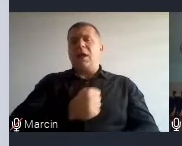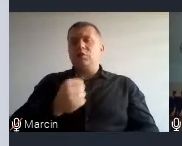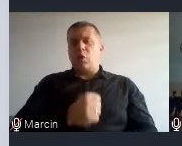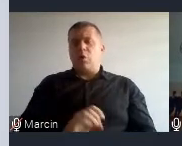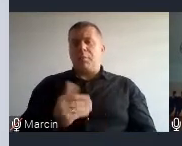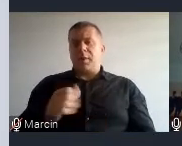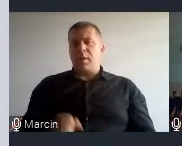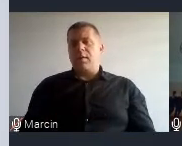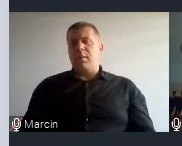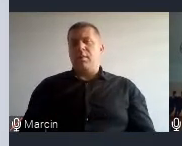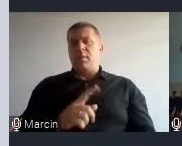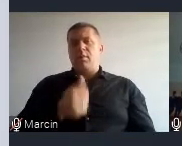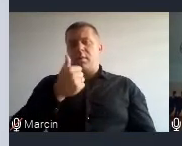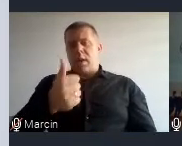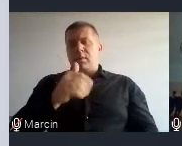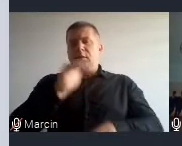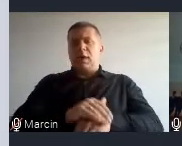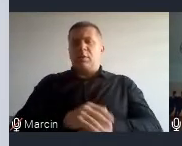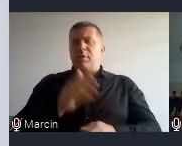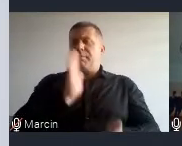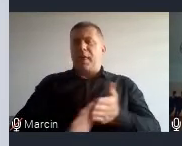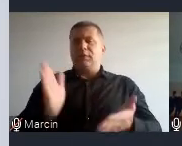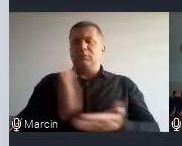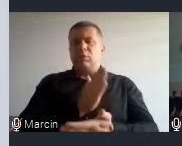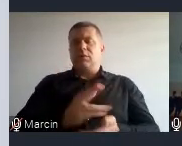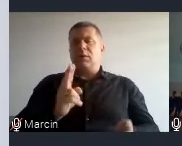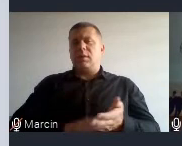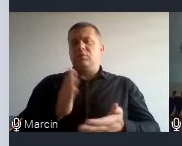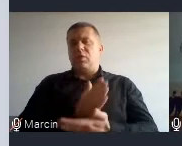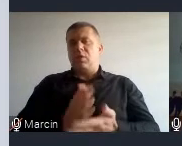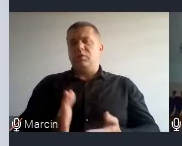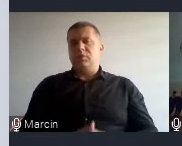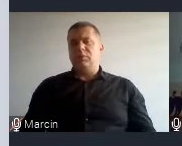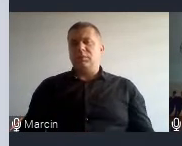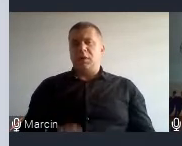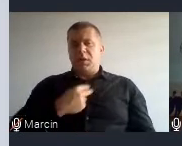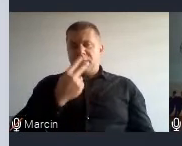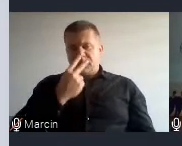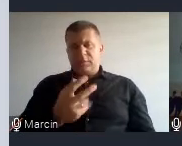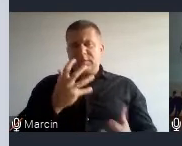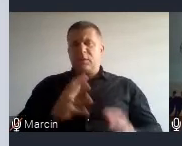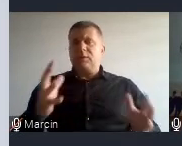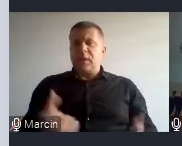jako jednego zamówienia nie podzielonego na części. Czyli że chcieli znaleźć wykonawców,